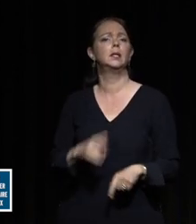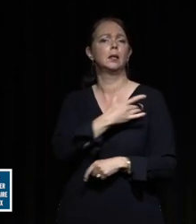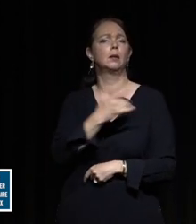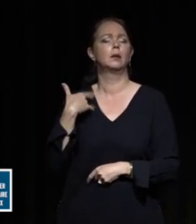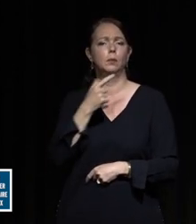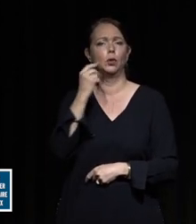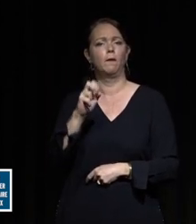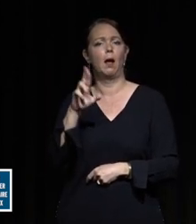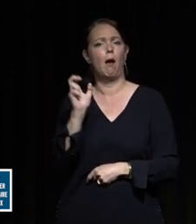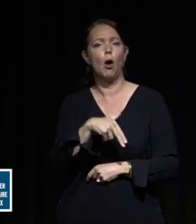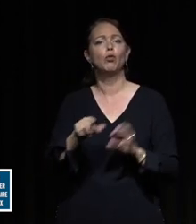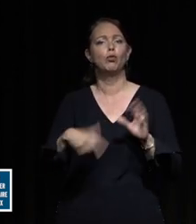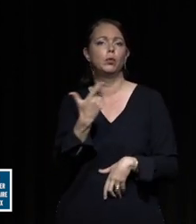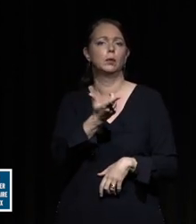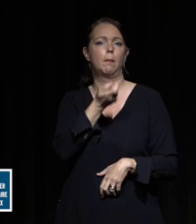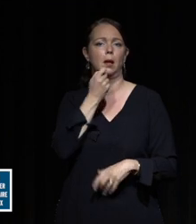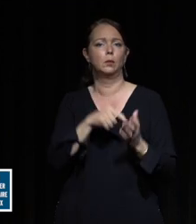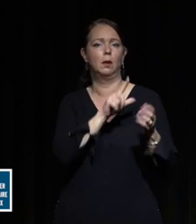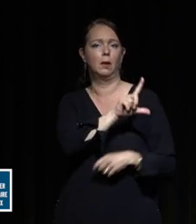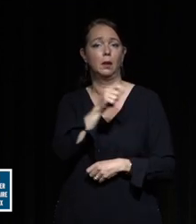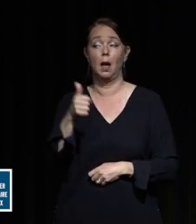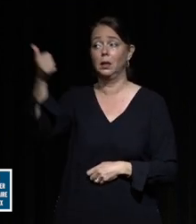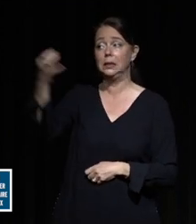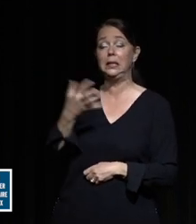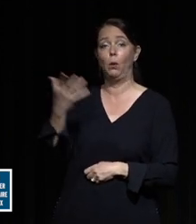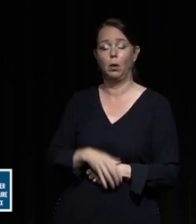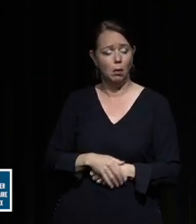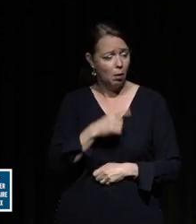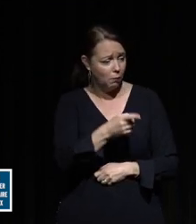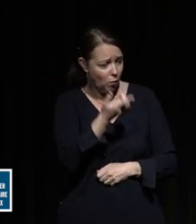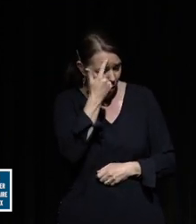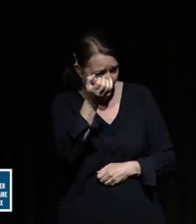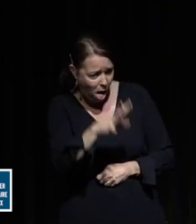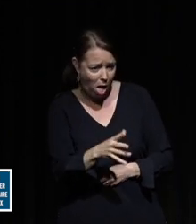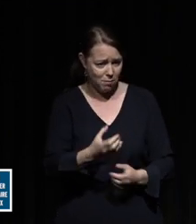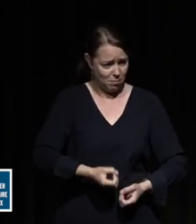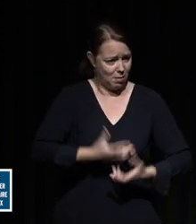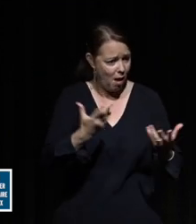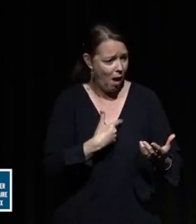mars 2021 qui dit allez soyez innovant soyez créatifs et bousculés nous on va voir ce qu'on